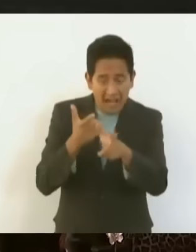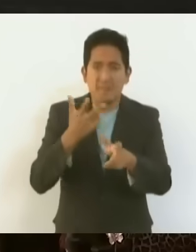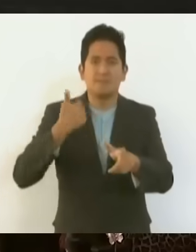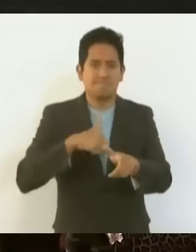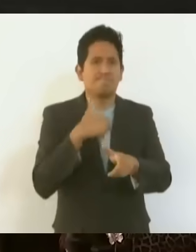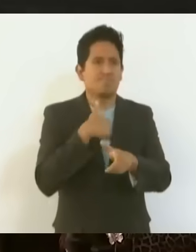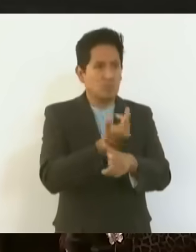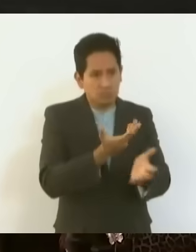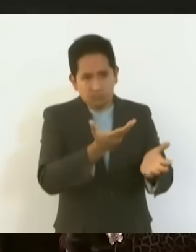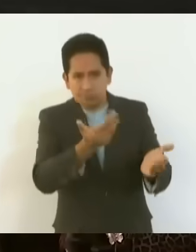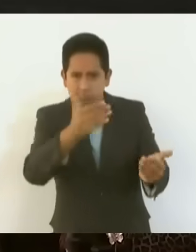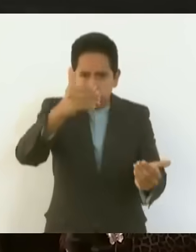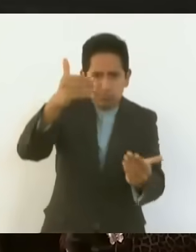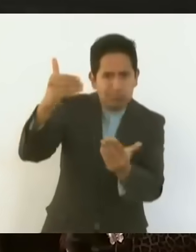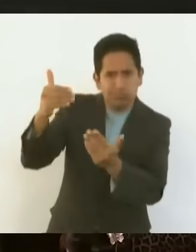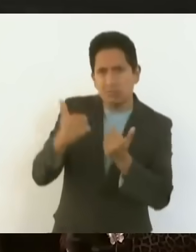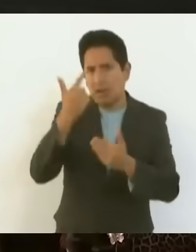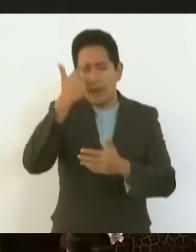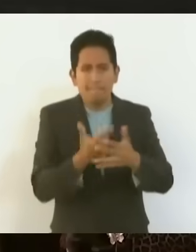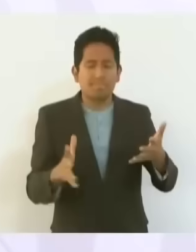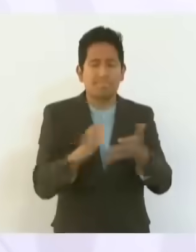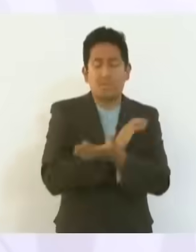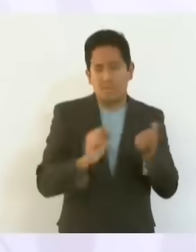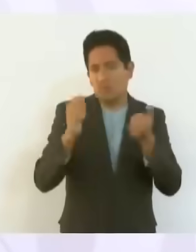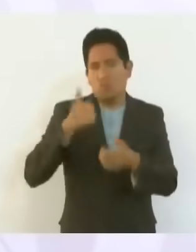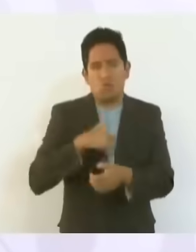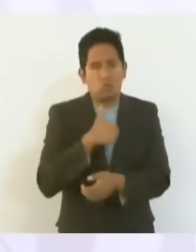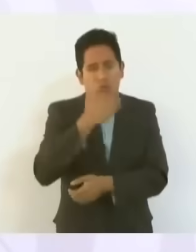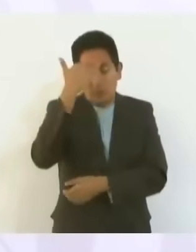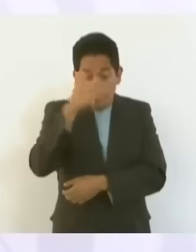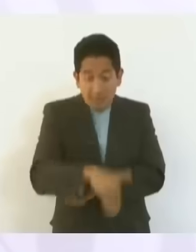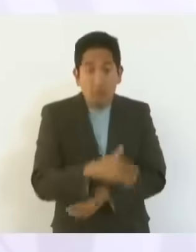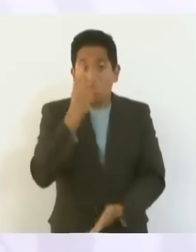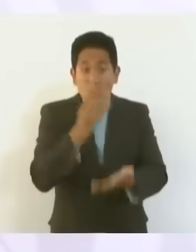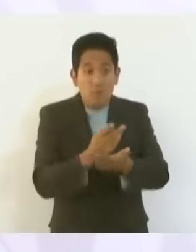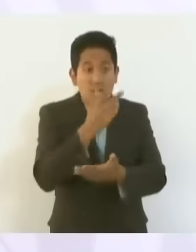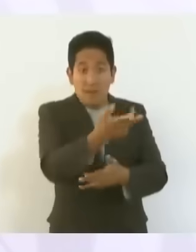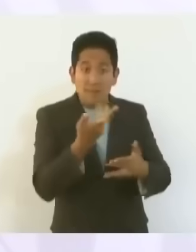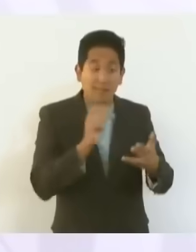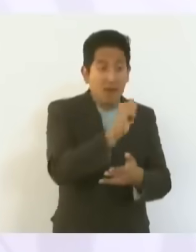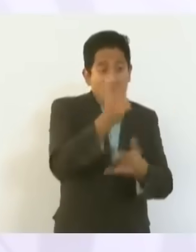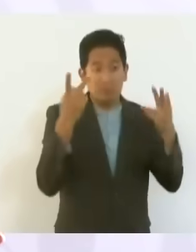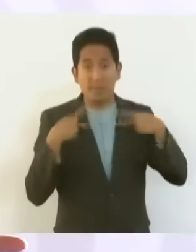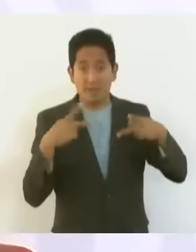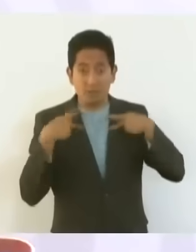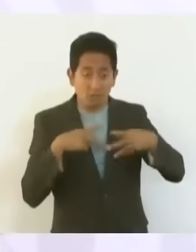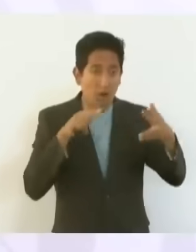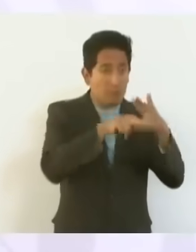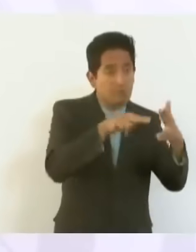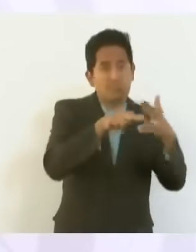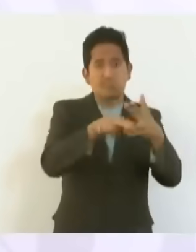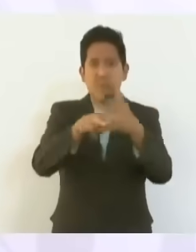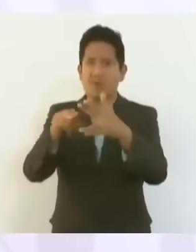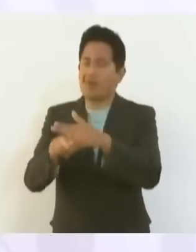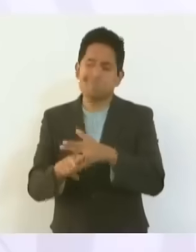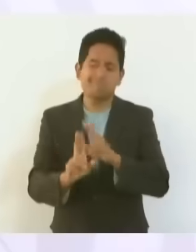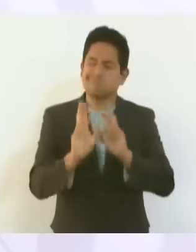no solo puede arrebatar la vida de las personas, sino que también borra a veces el futuro en una